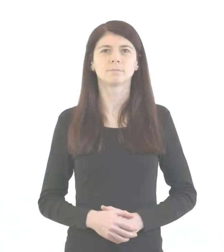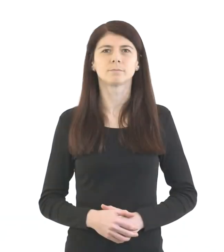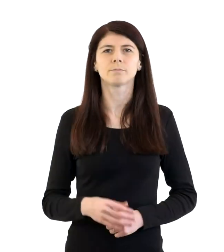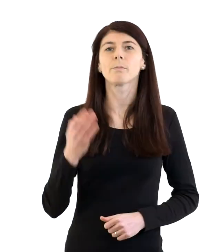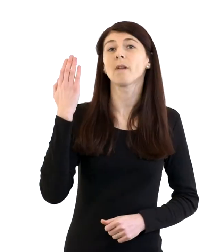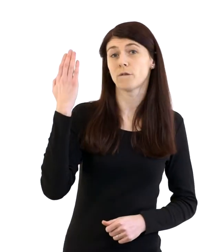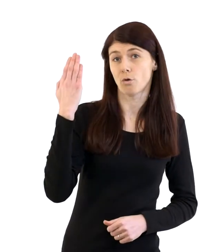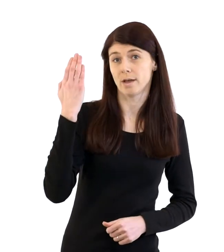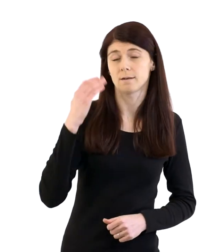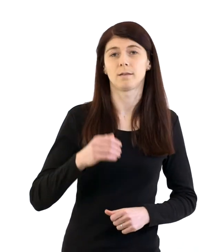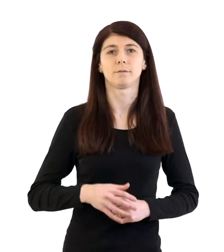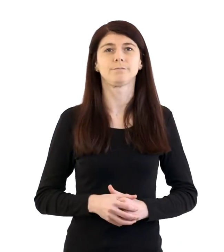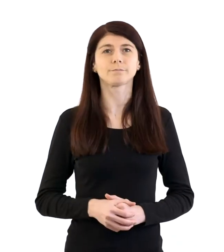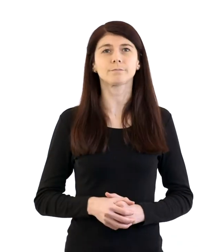Wolontariat